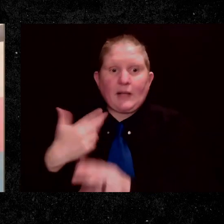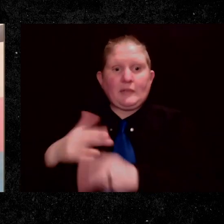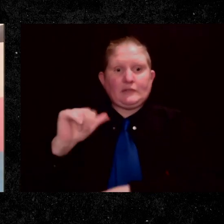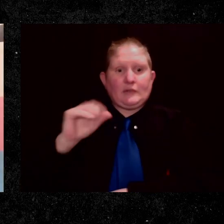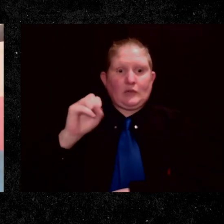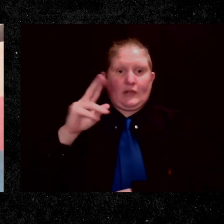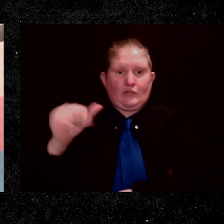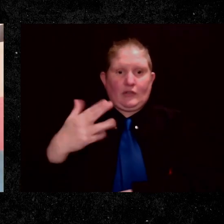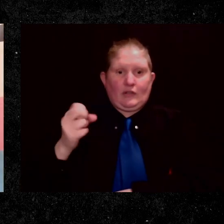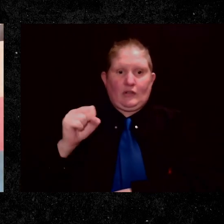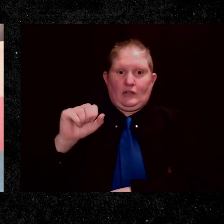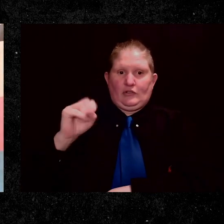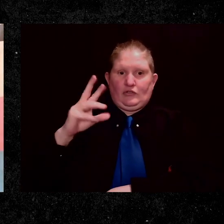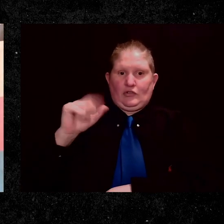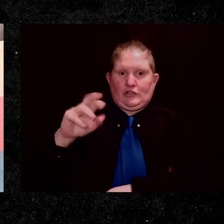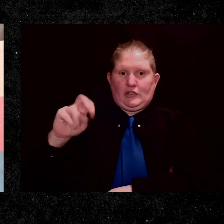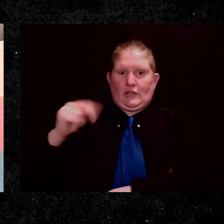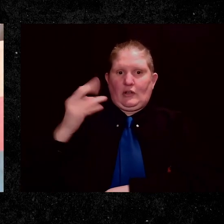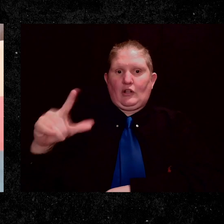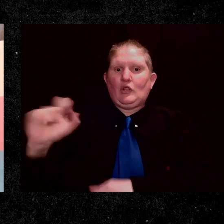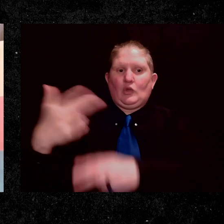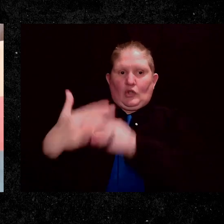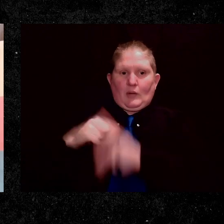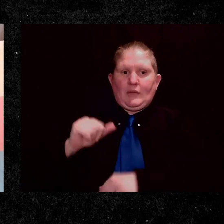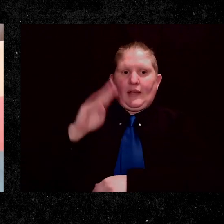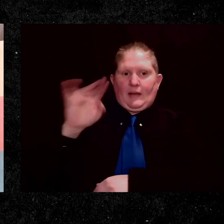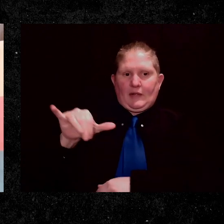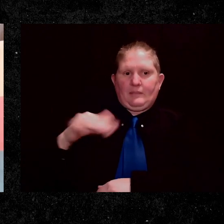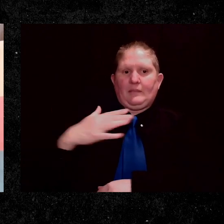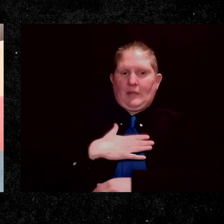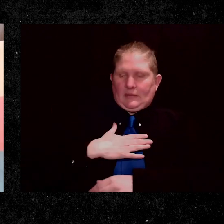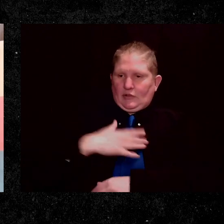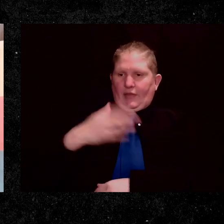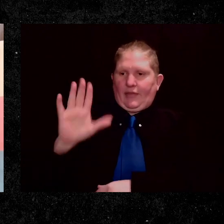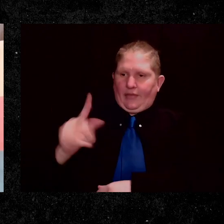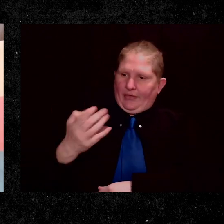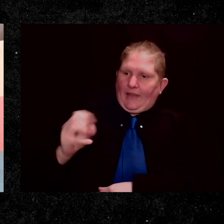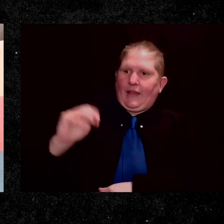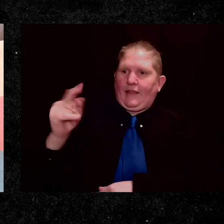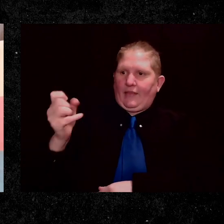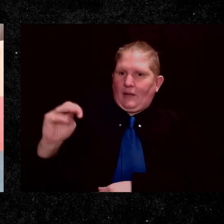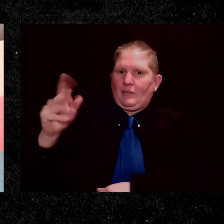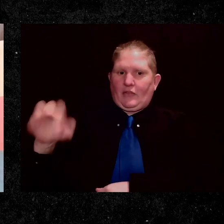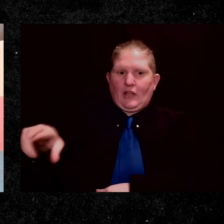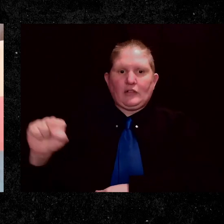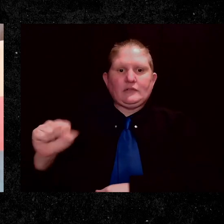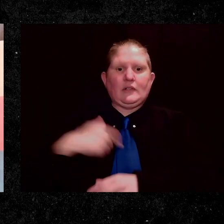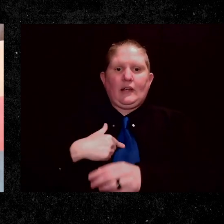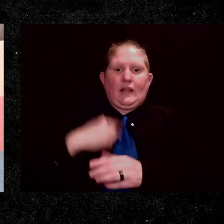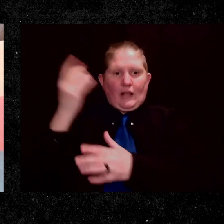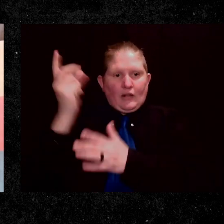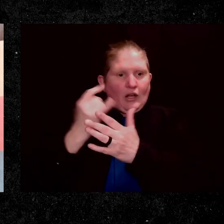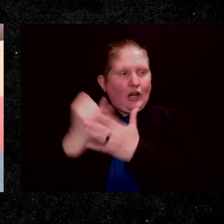Hola a todos. Mi nombre es Abdula Rasheen Hall, puedes llamarme Abby. Mis pronombres son "le-les"